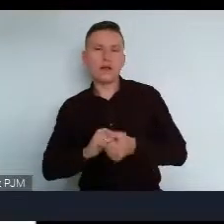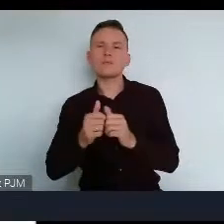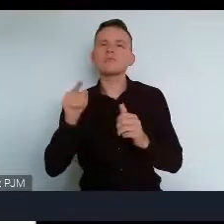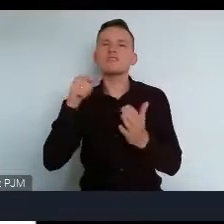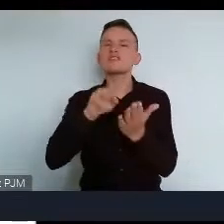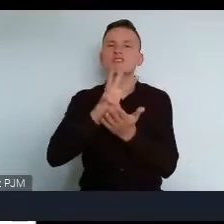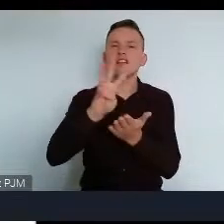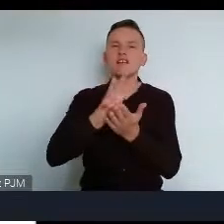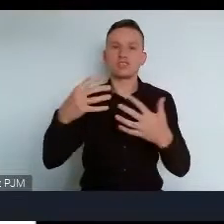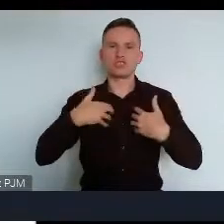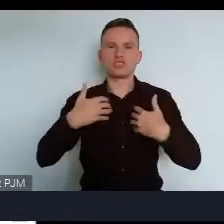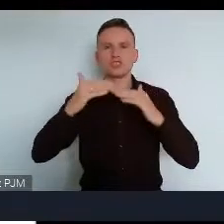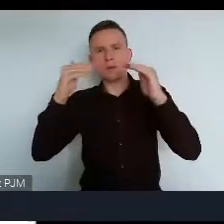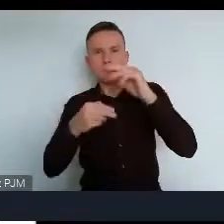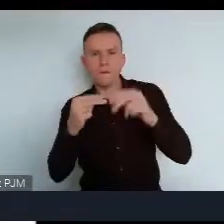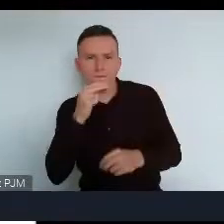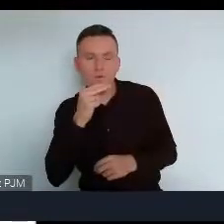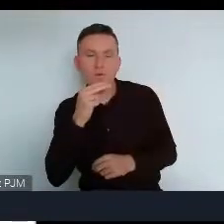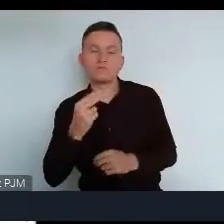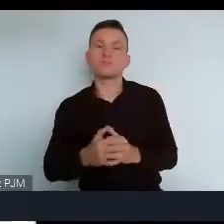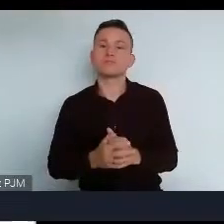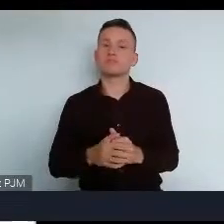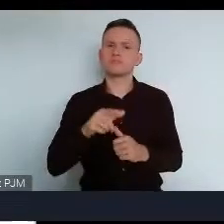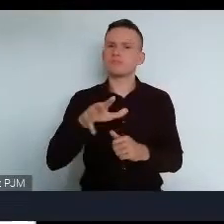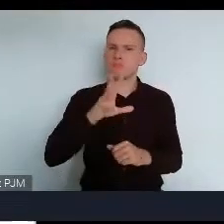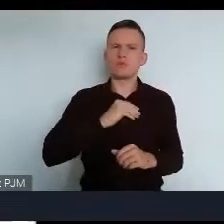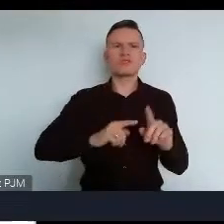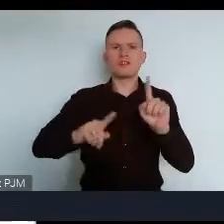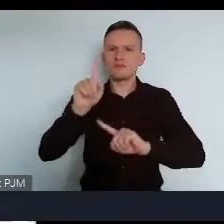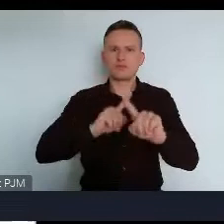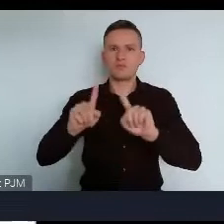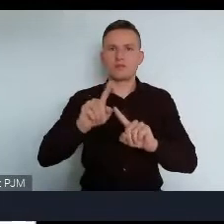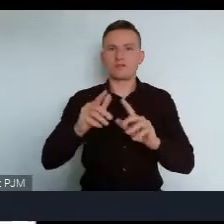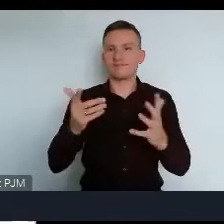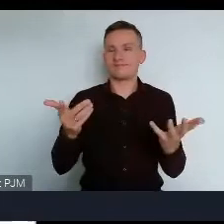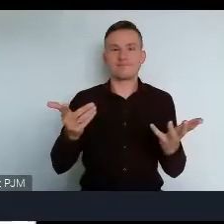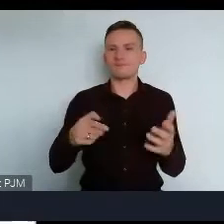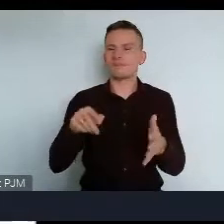można wytłumaczyć brakiem kompetencji miasta w tych kwestiach.